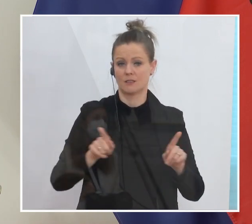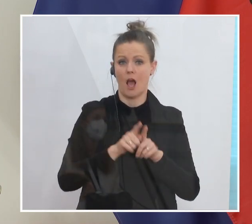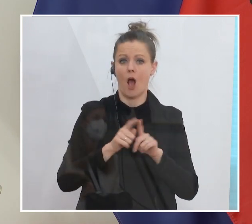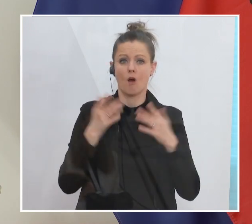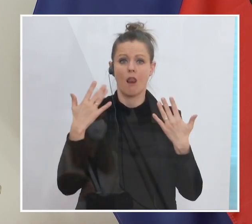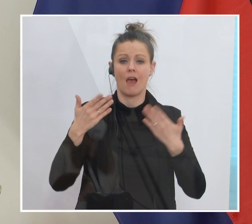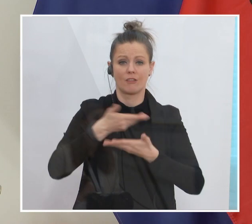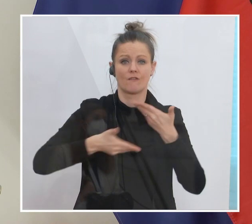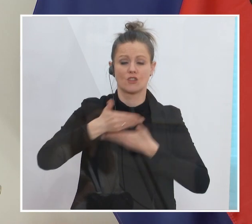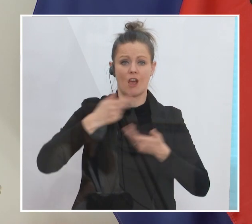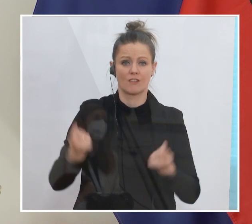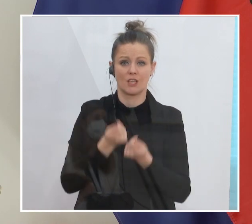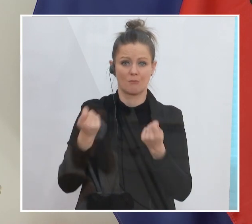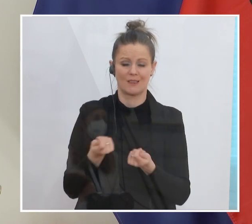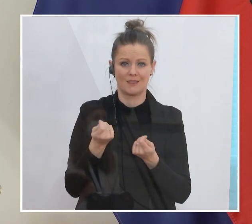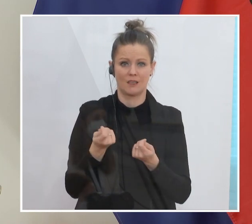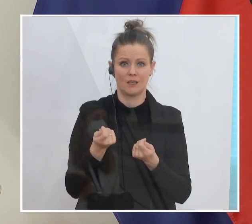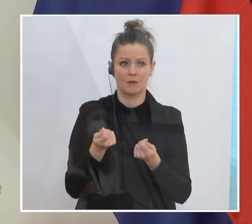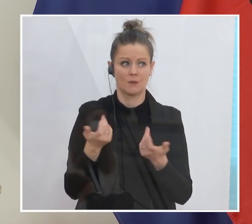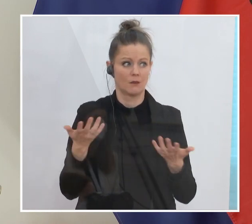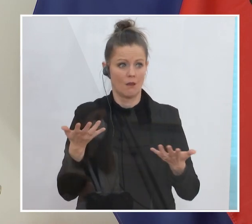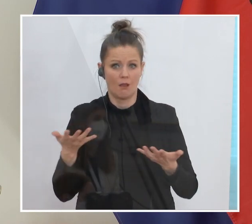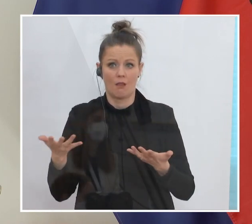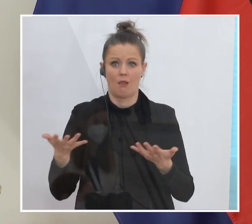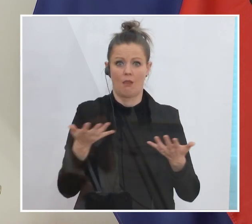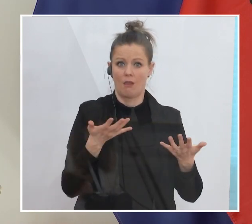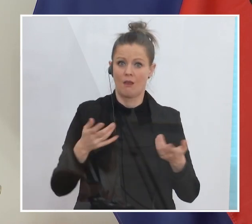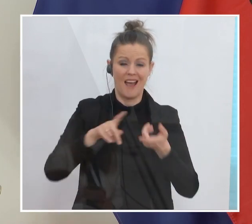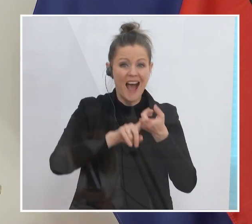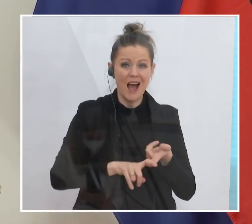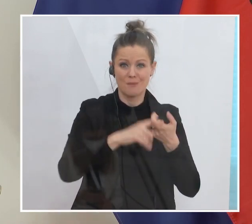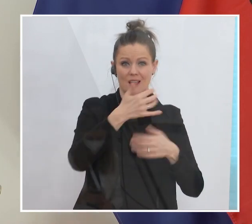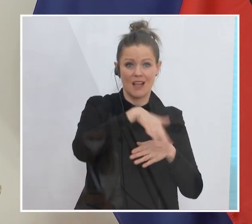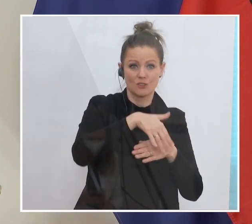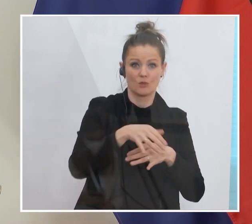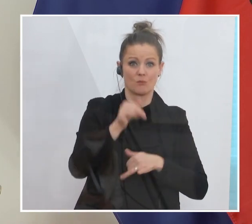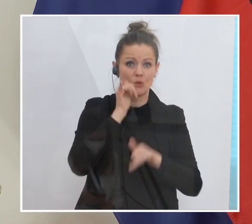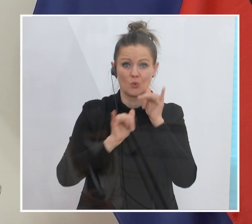Betrieben. Die hängen natürlich sehr stark auch von der Gastronomie und vom Tourismus ab. Wie